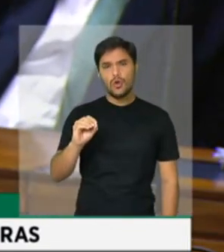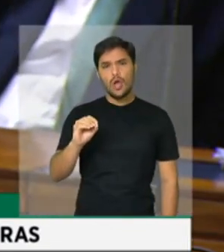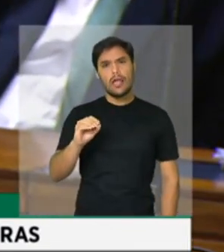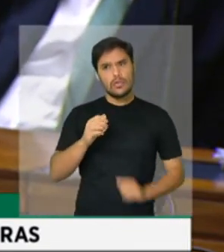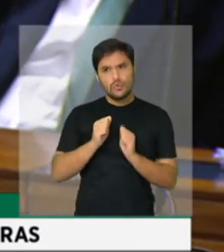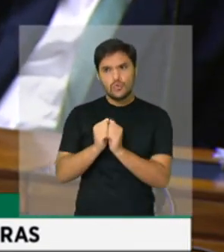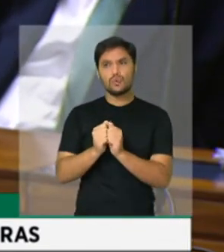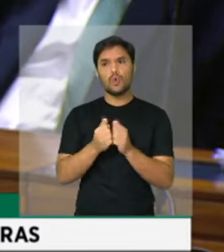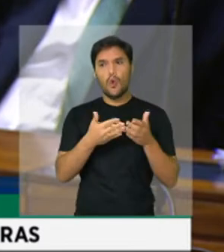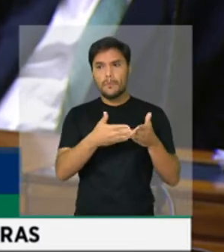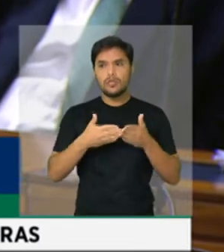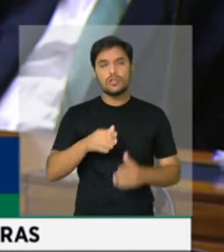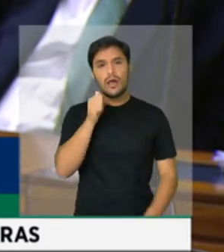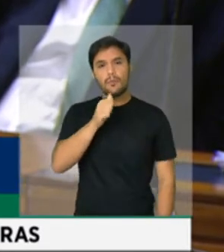M. COMO ORIENTA A MAIORIA? A